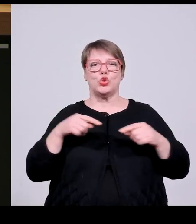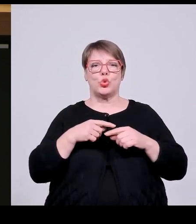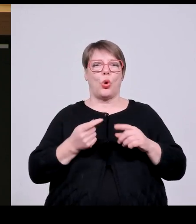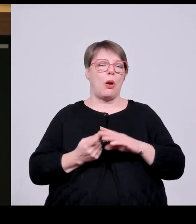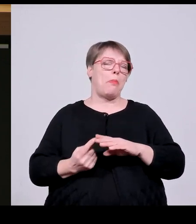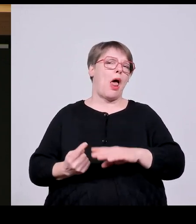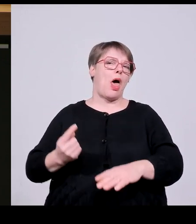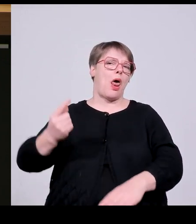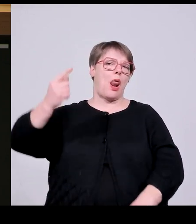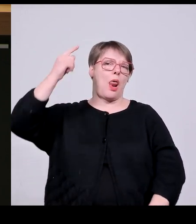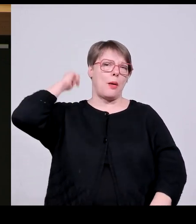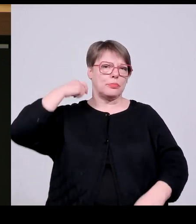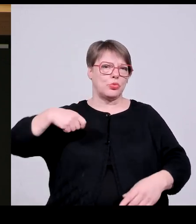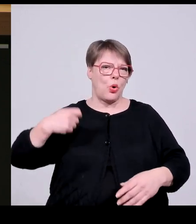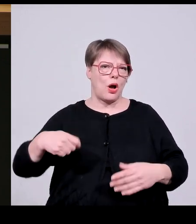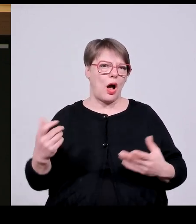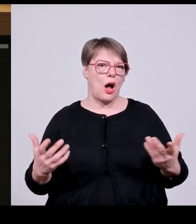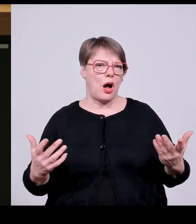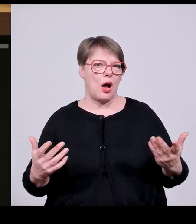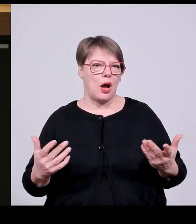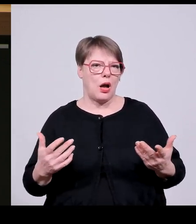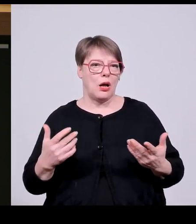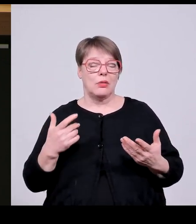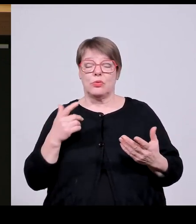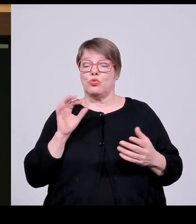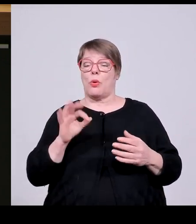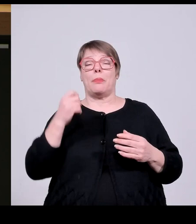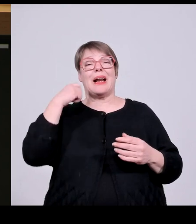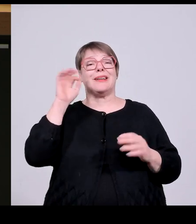um Neubau in Berlin zu erleichtern - im Gegenteil. (Beifall)